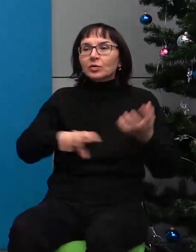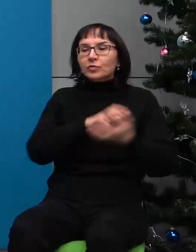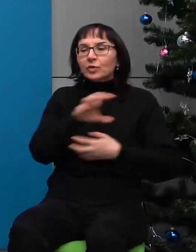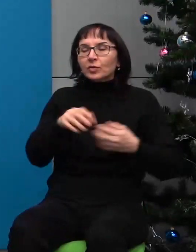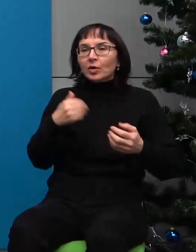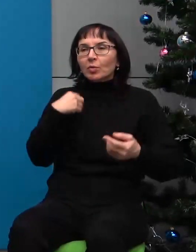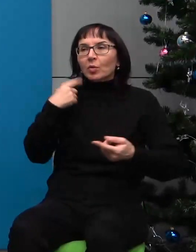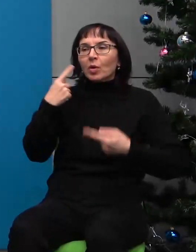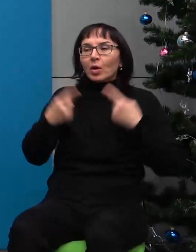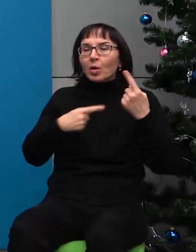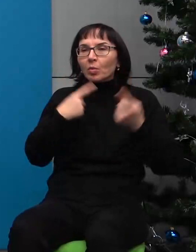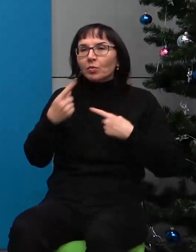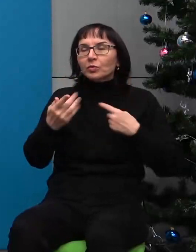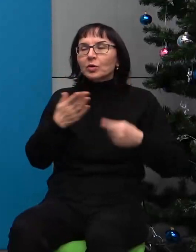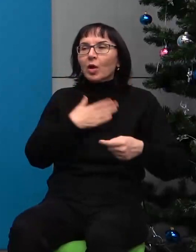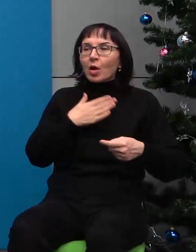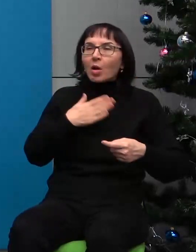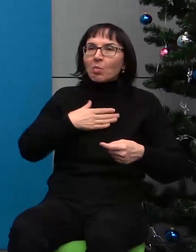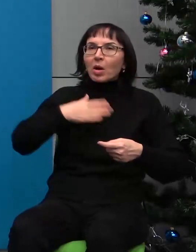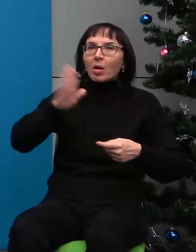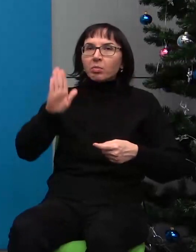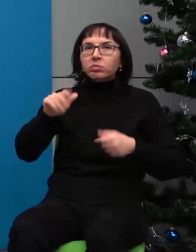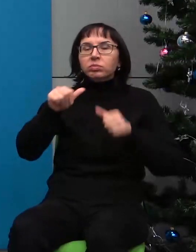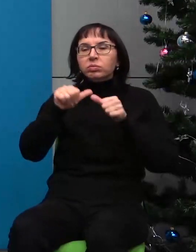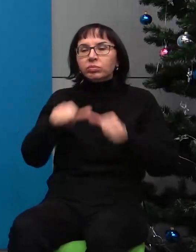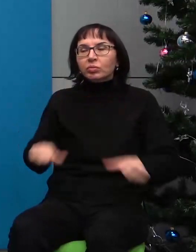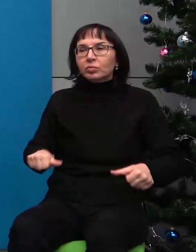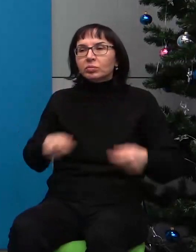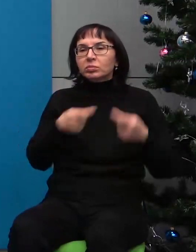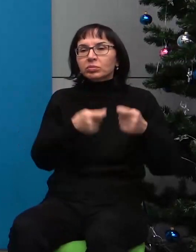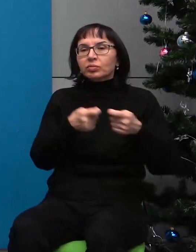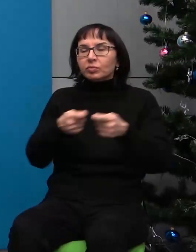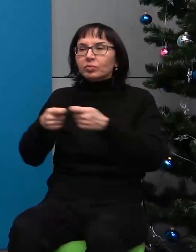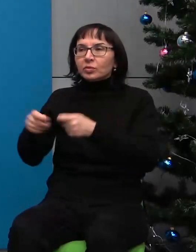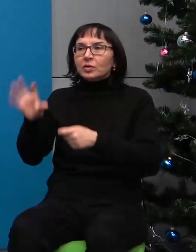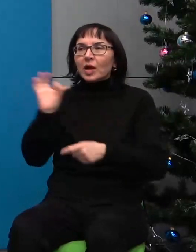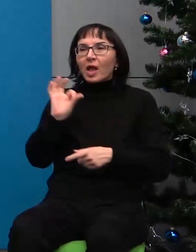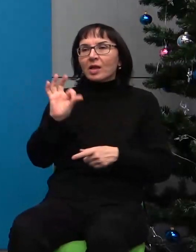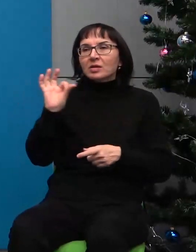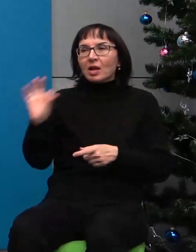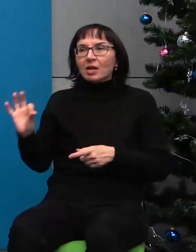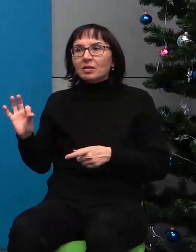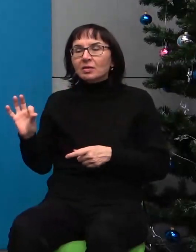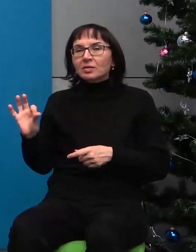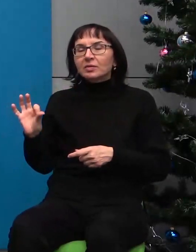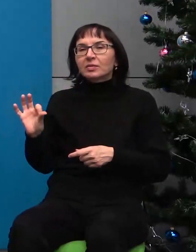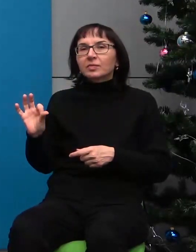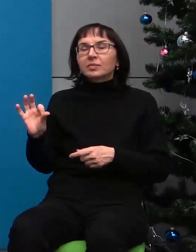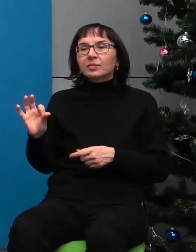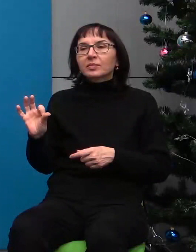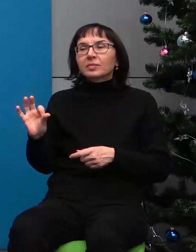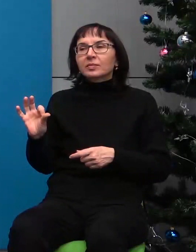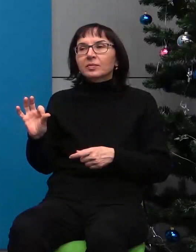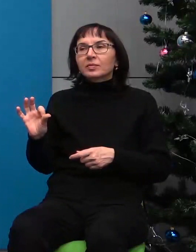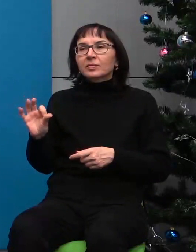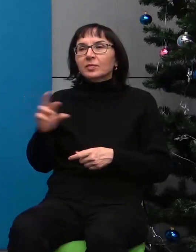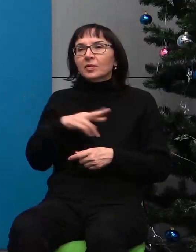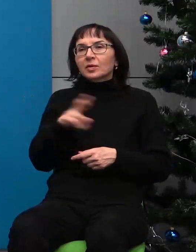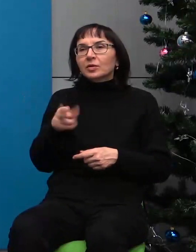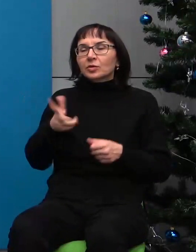Czyli mam nazistę, będą zbrodnie, obozy, plutony, SS. To takie rzeczy, które chwytają za serce,